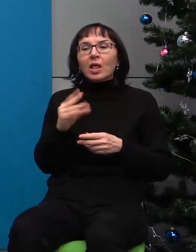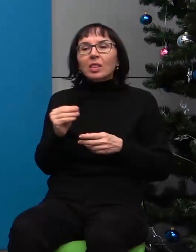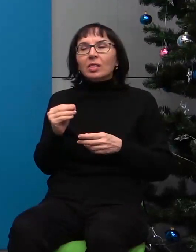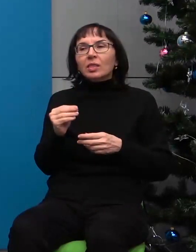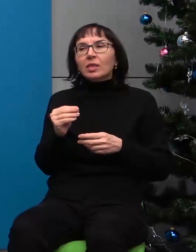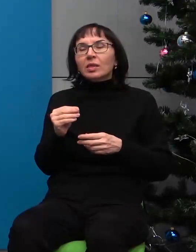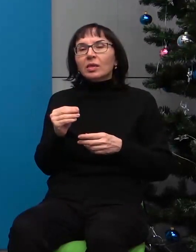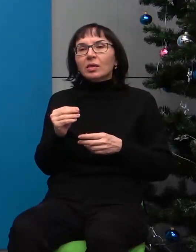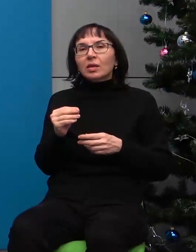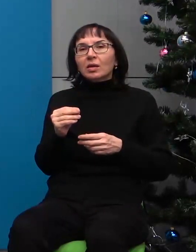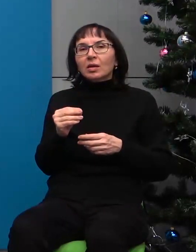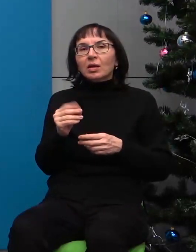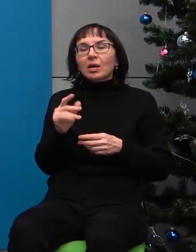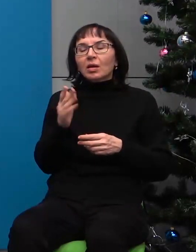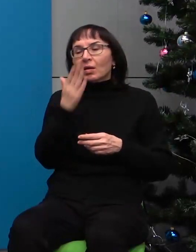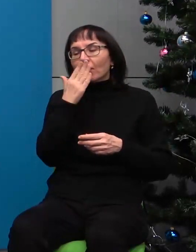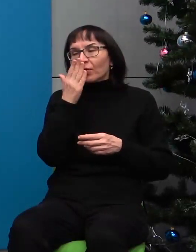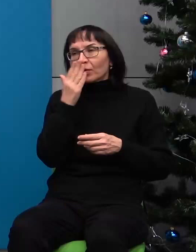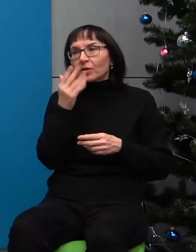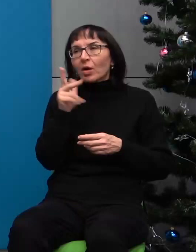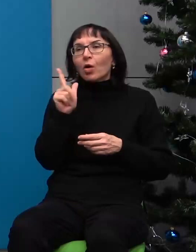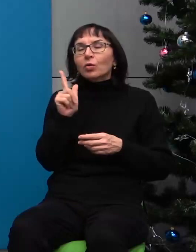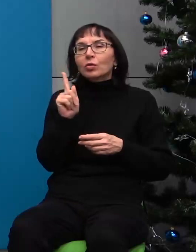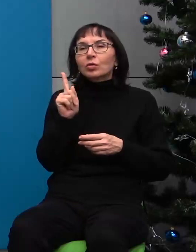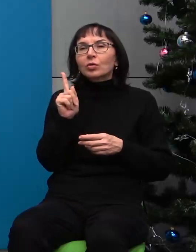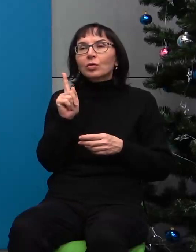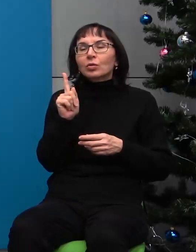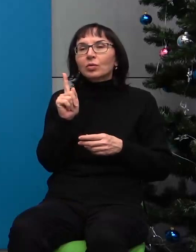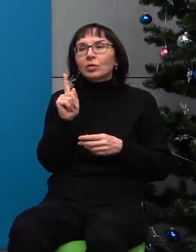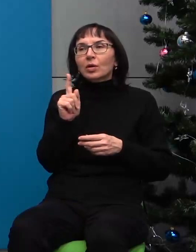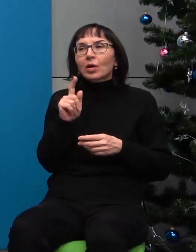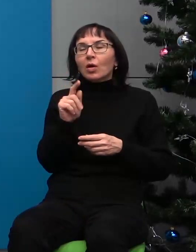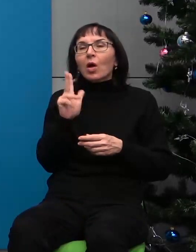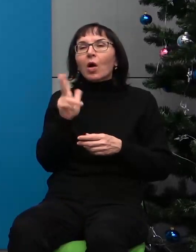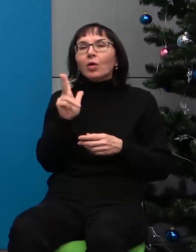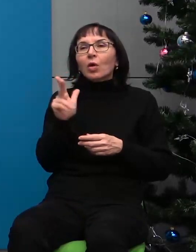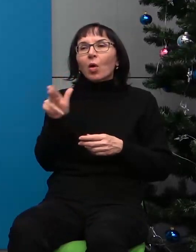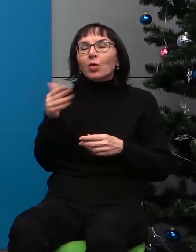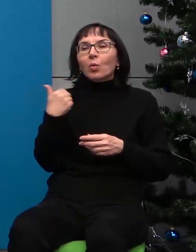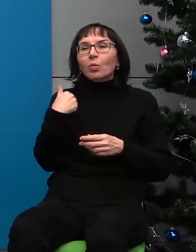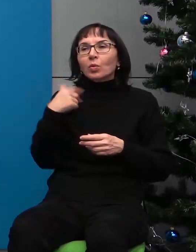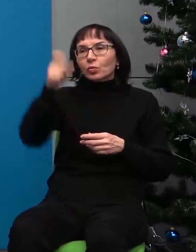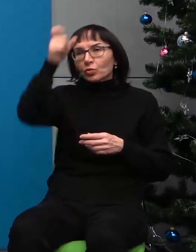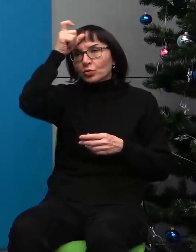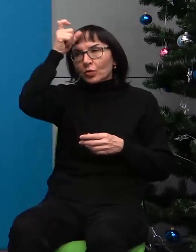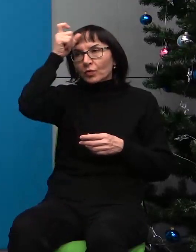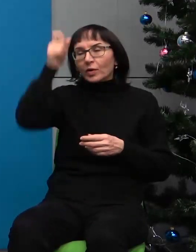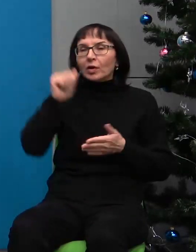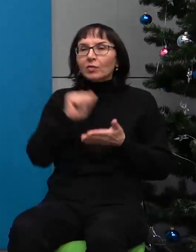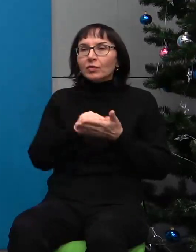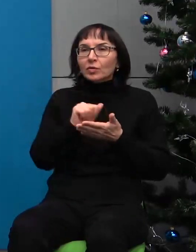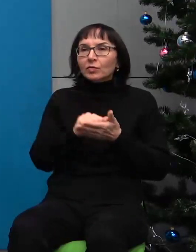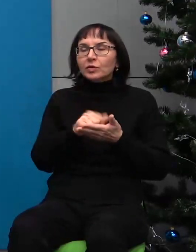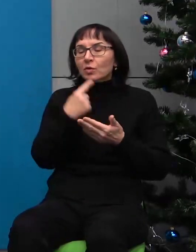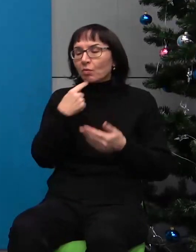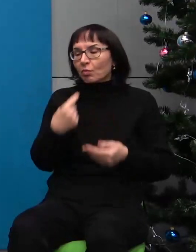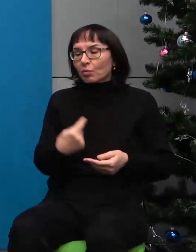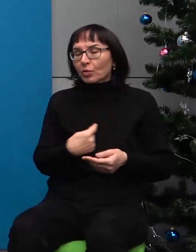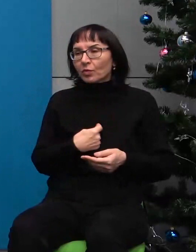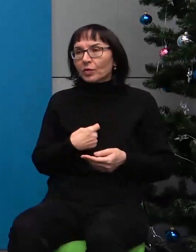tylko kim był ten człowiek. I stwierdziłem teraz ok. Mi kiedyś wydawca powiedział, nie wiem czy miałeś taką rozmowę kiedyś